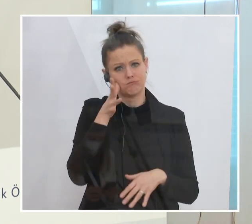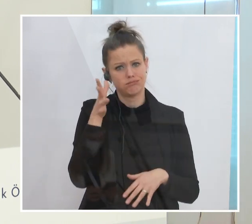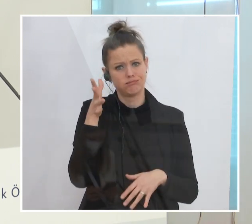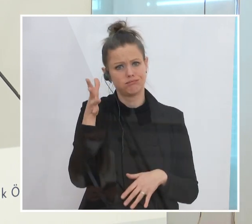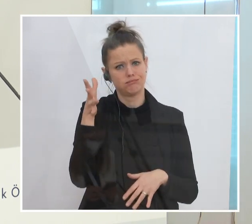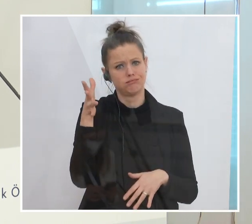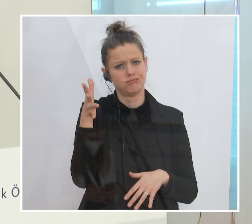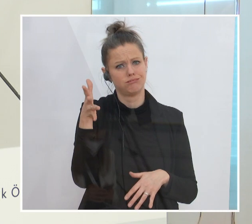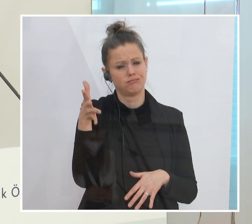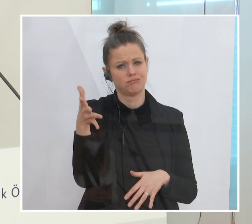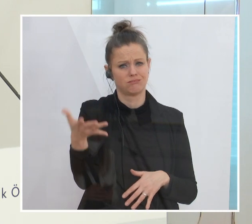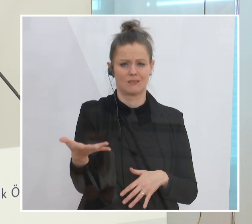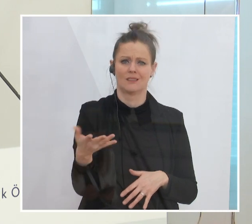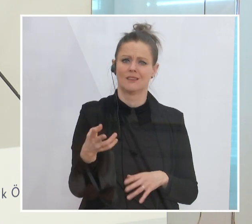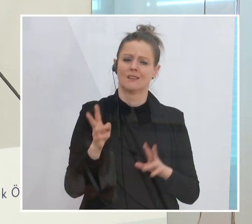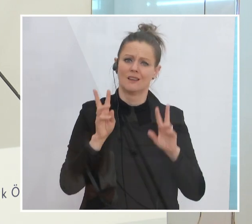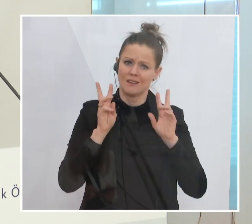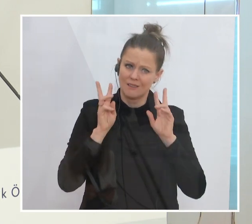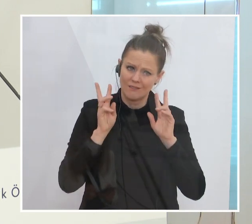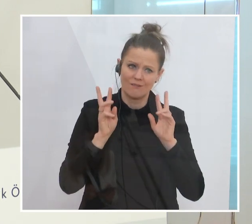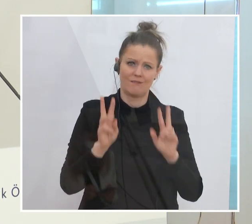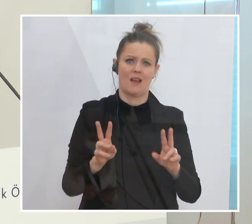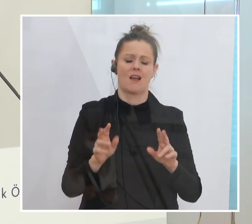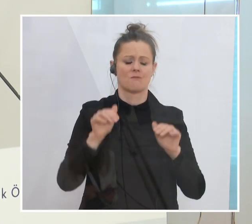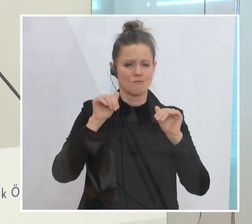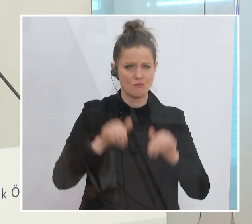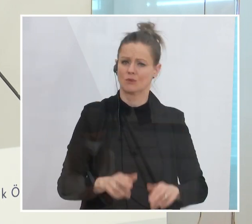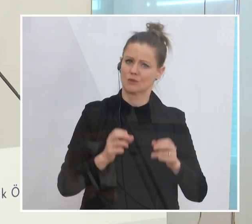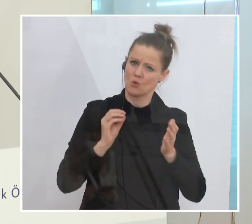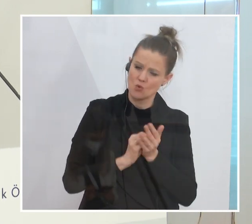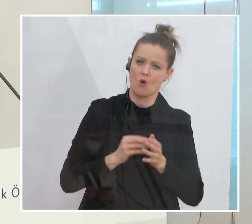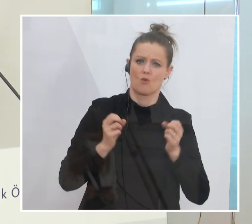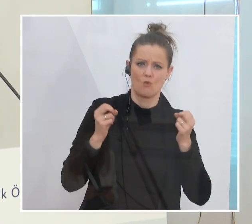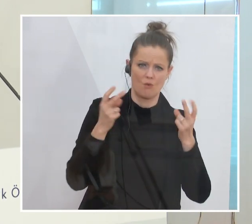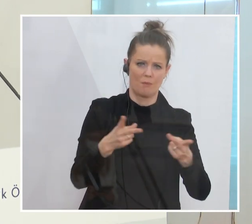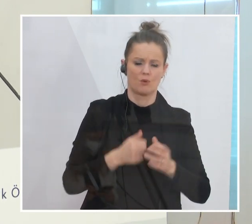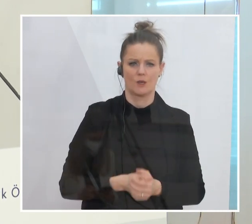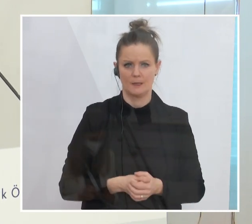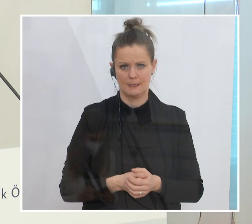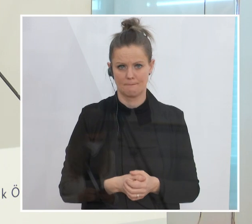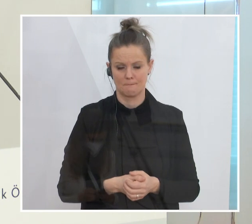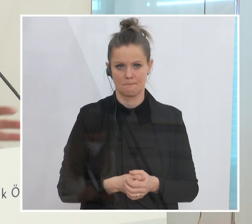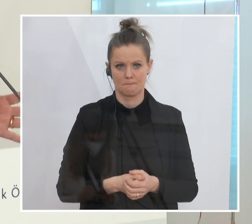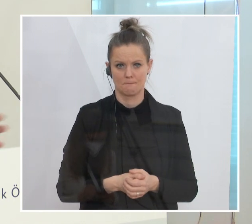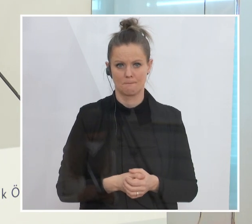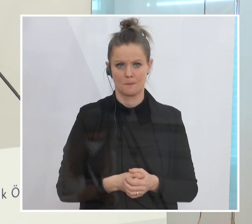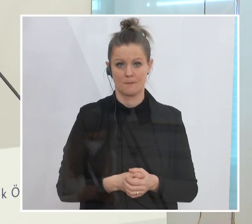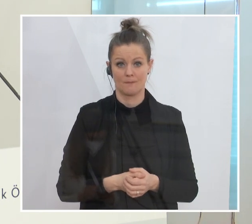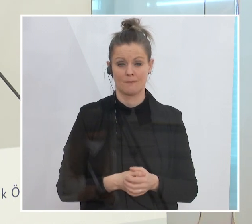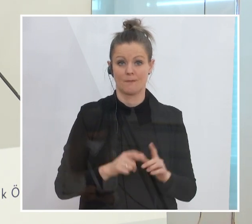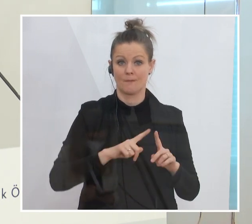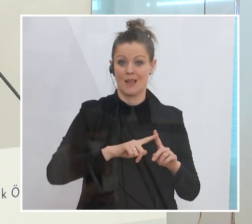die wir jetzt auch noch überbrücken müssen. Und bis dahin werden die bereits angesprochenen